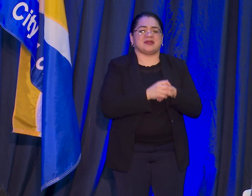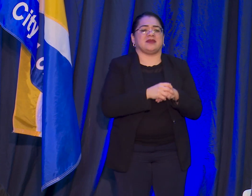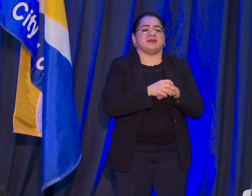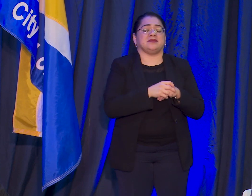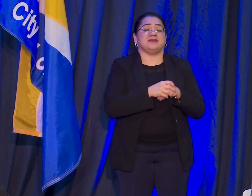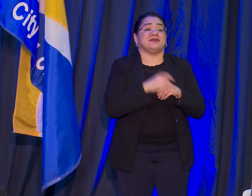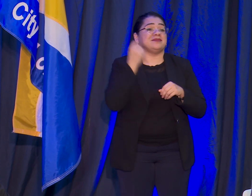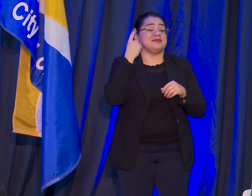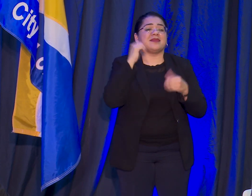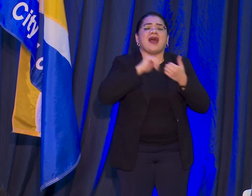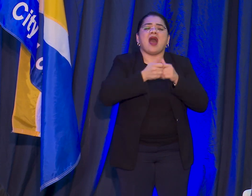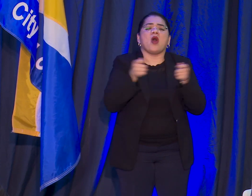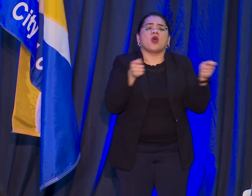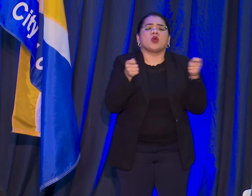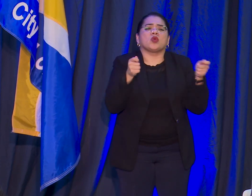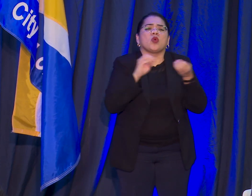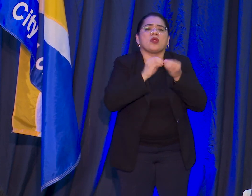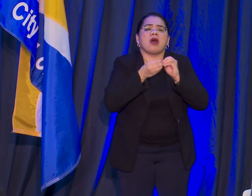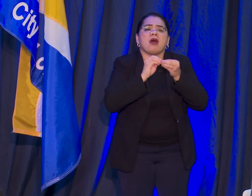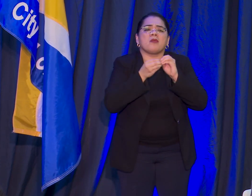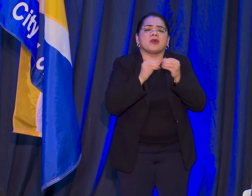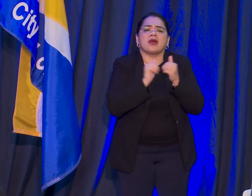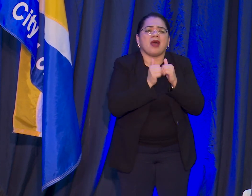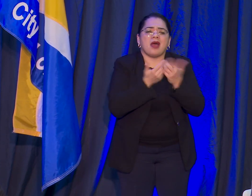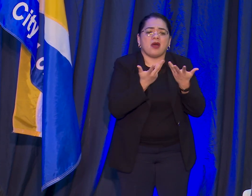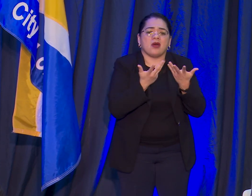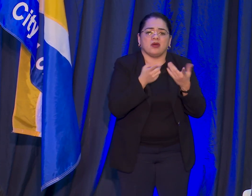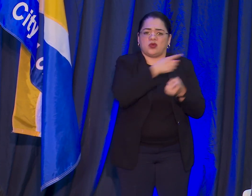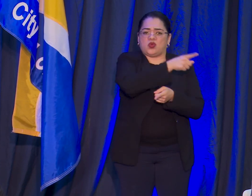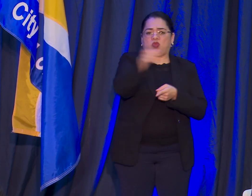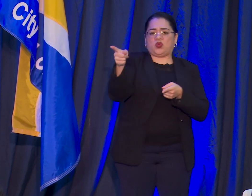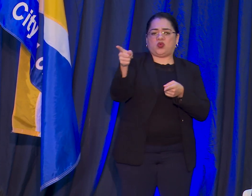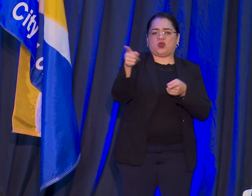mejor a las cosas a menos de que el público no se you de por favore cadence